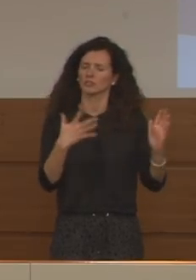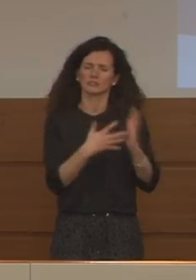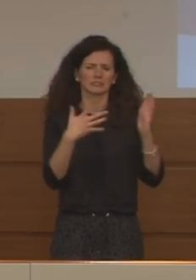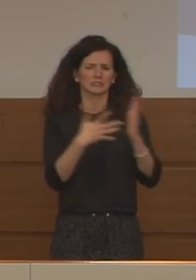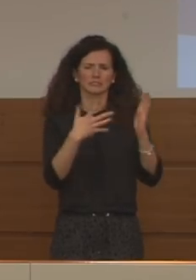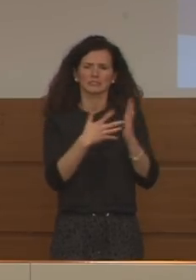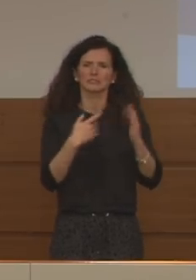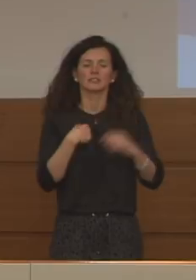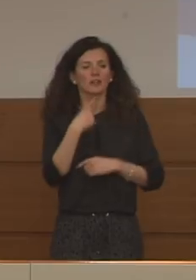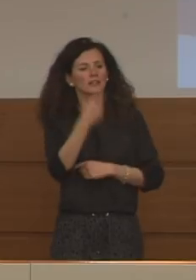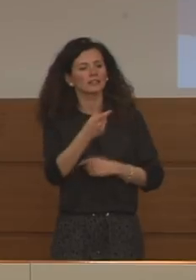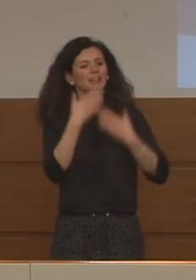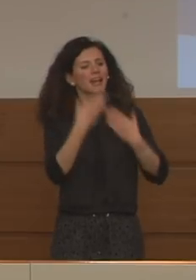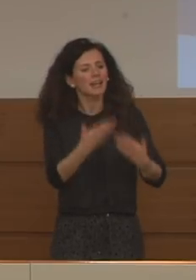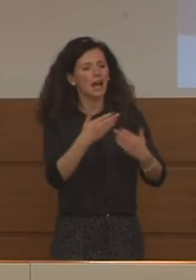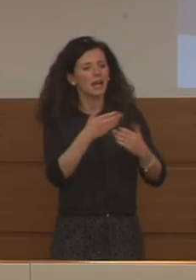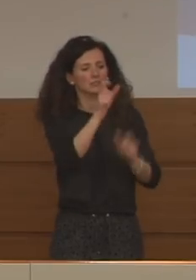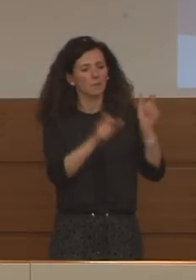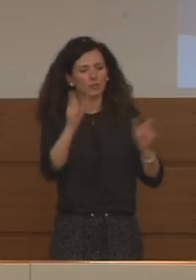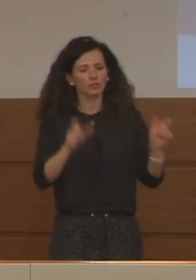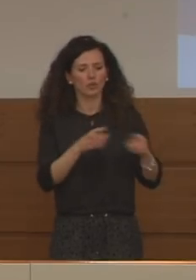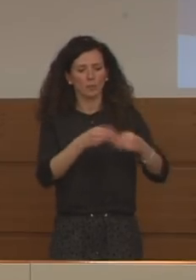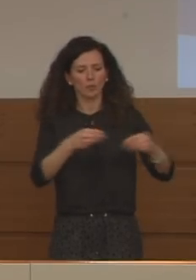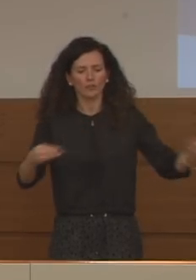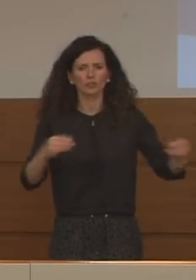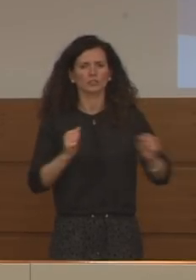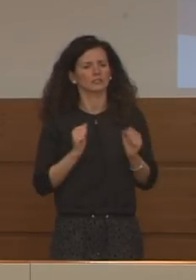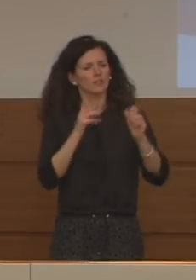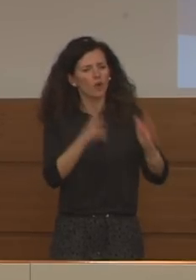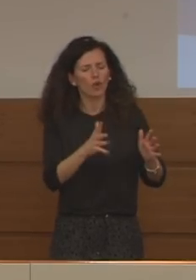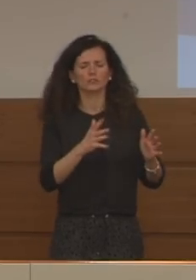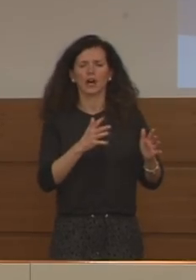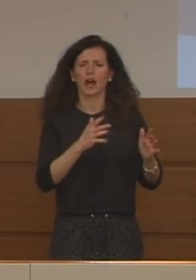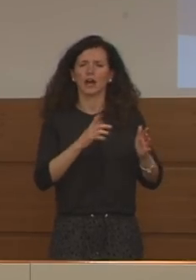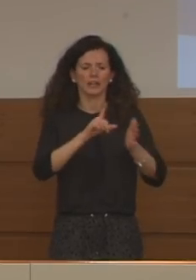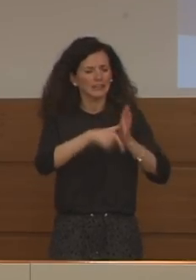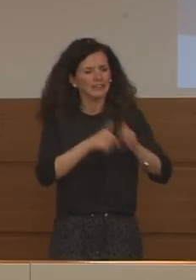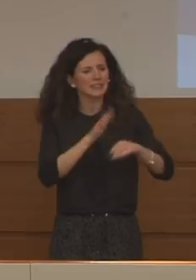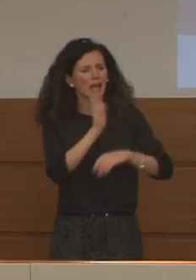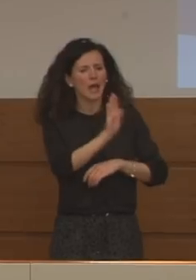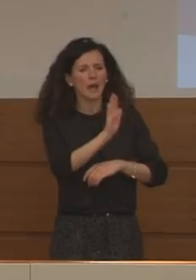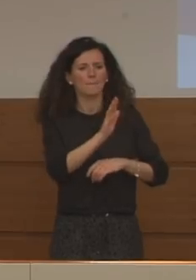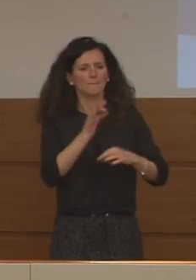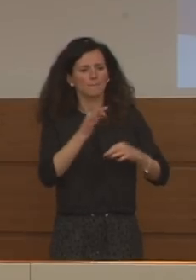i professionisti, i volontari, tutti coloro che si spendono per garantire che questo